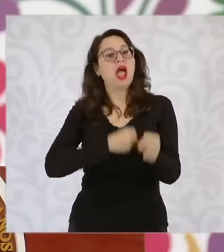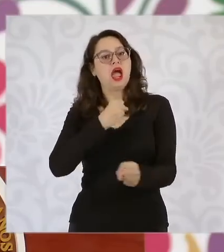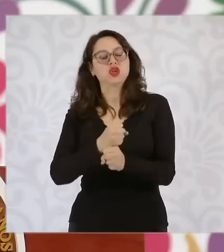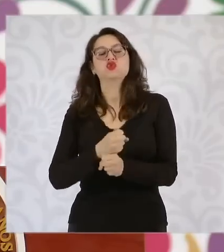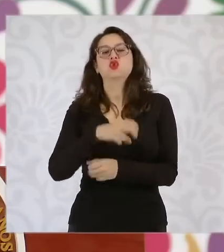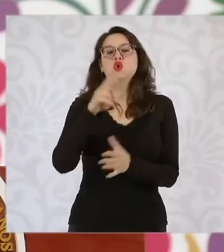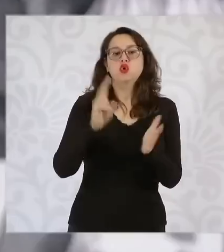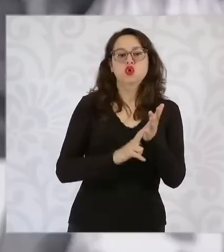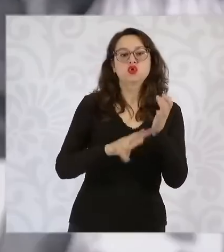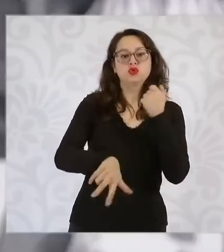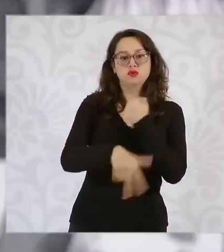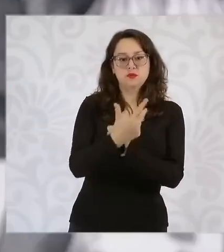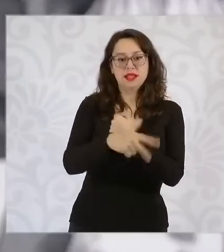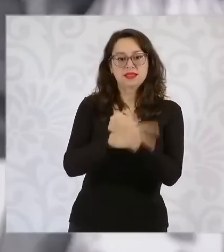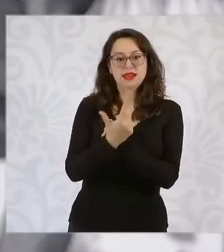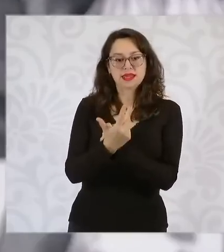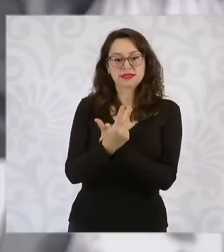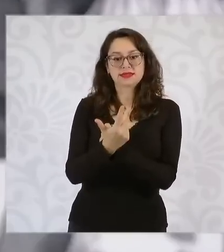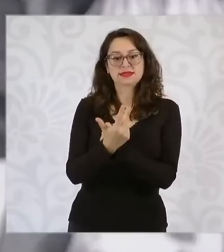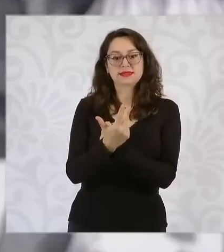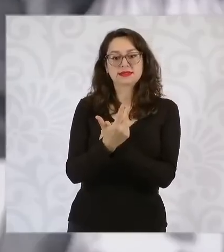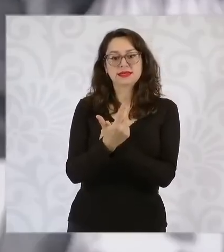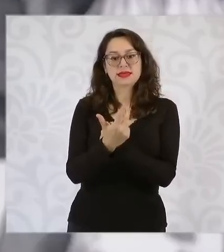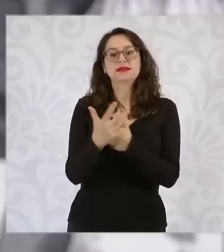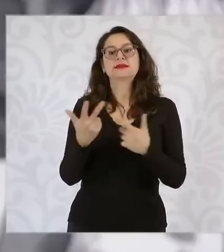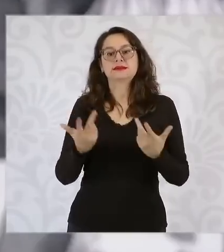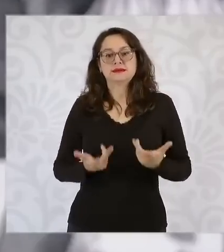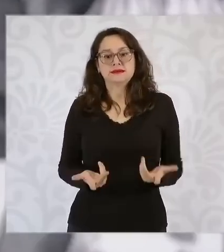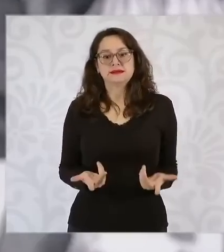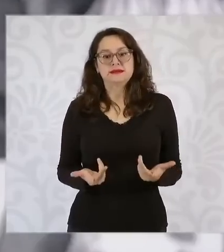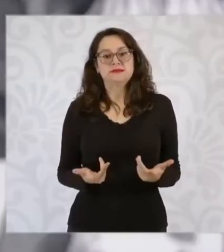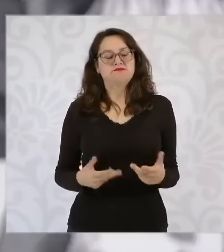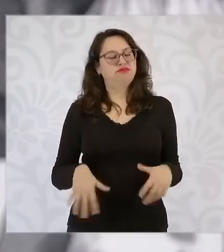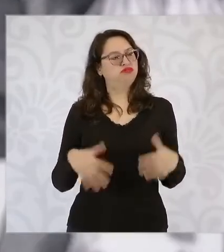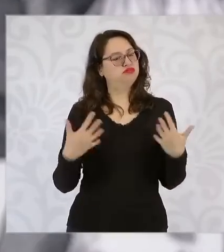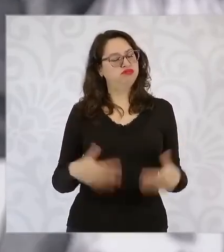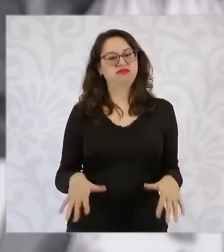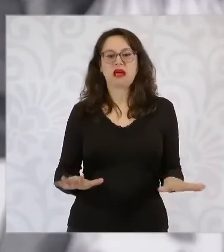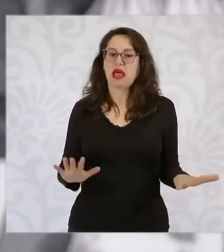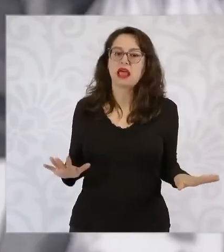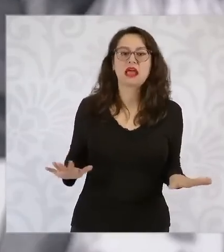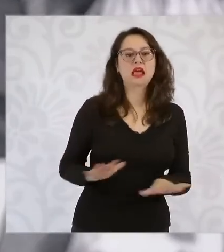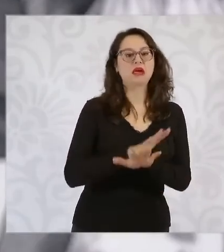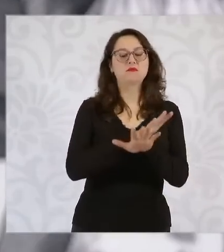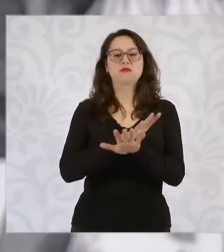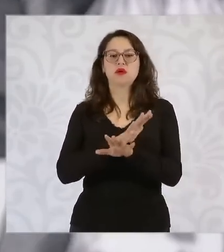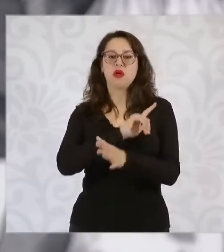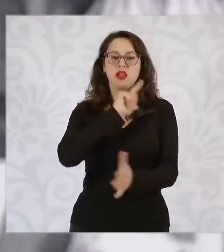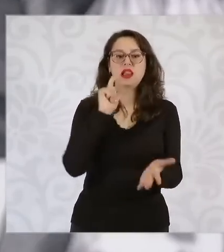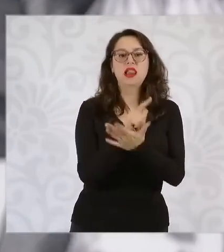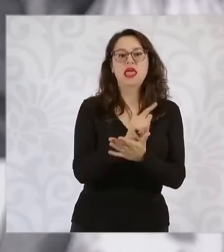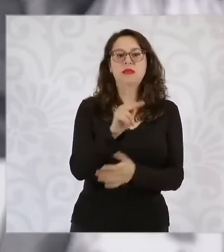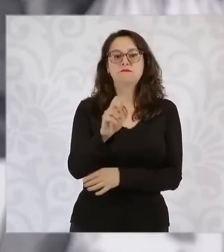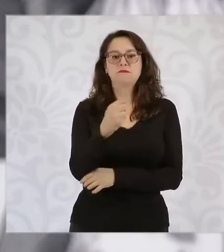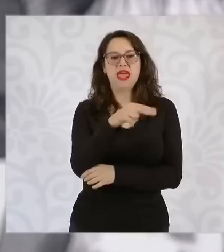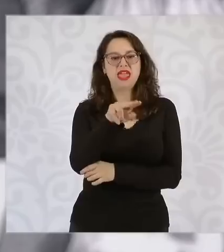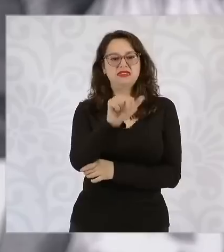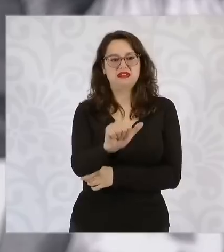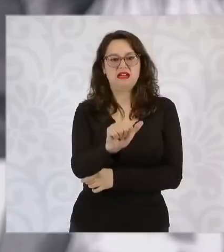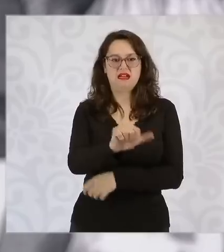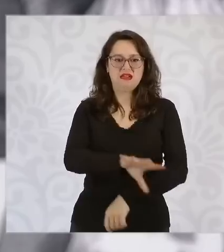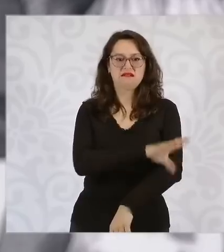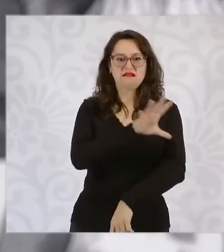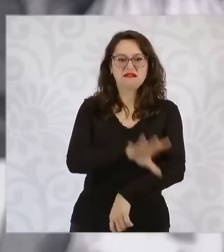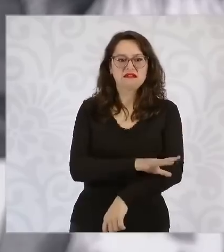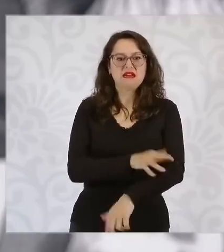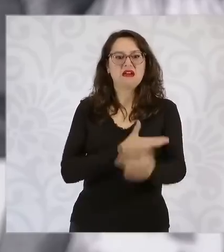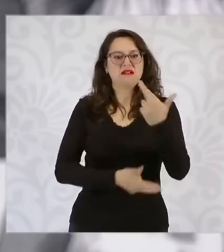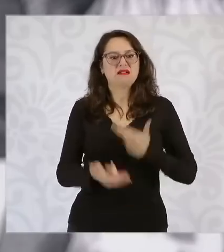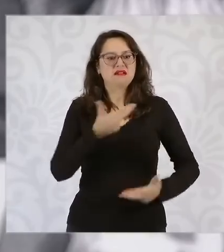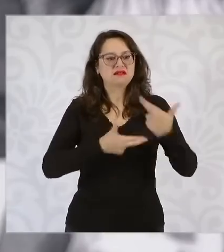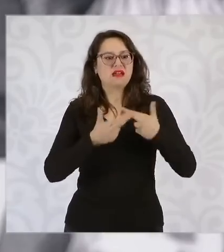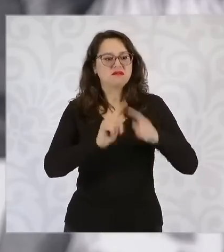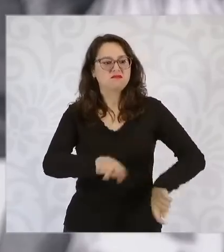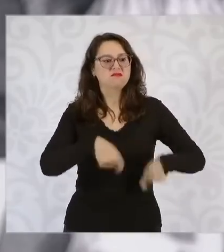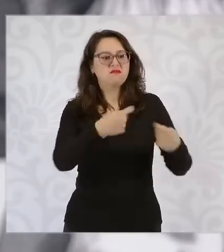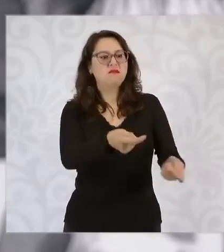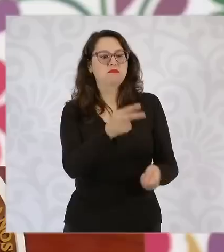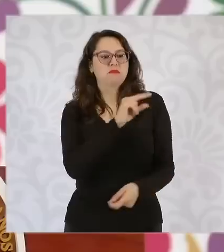que vino esta reforma tan regresiva de Peña eh donde el objetivo era privatizar todo que